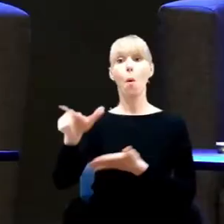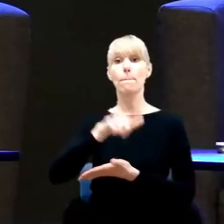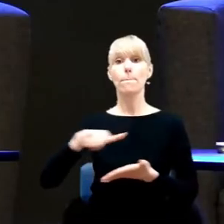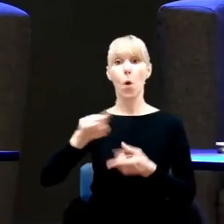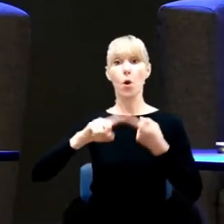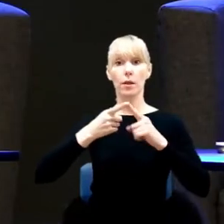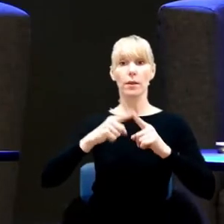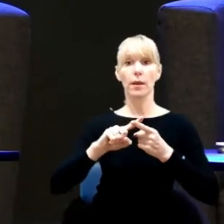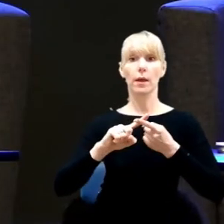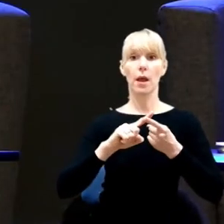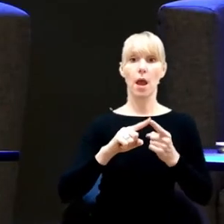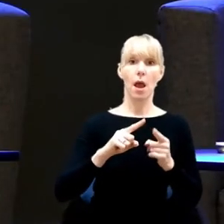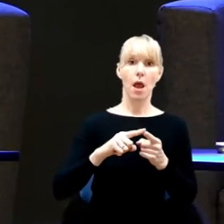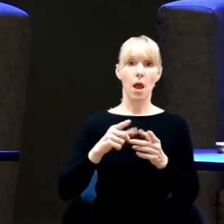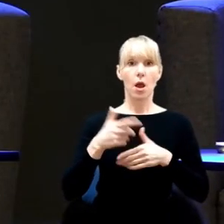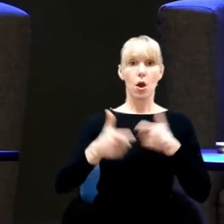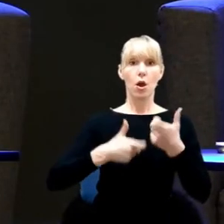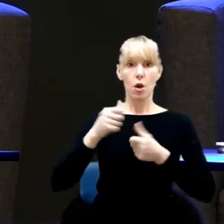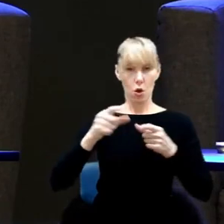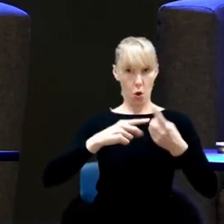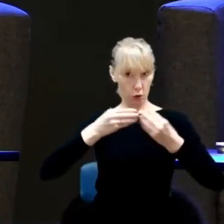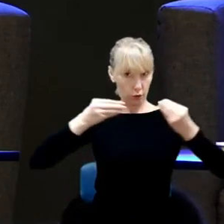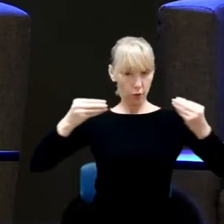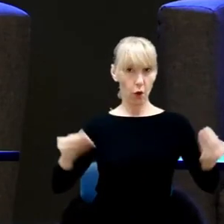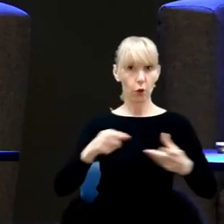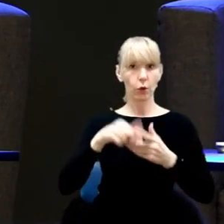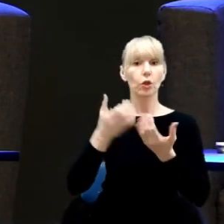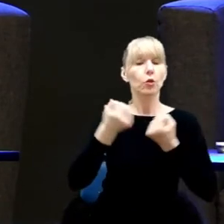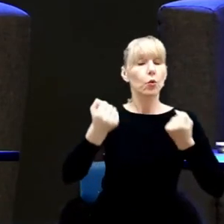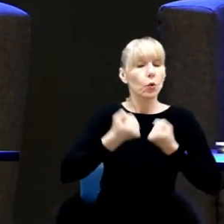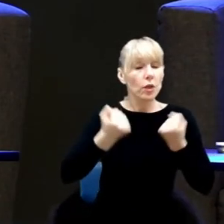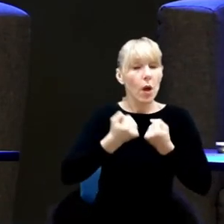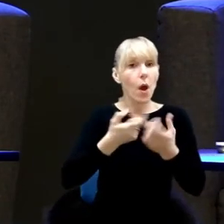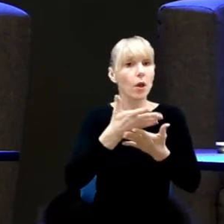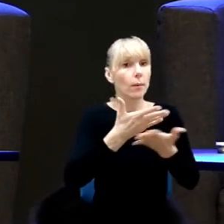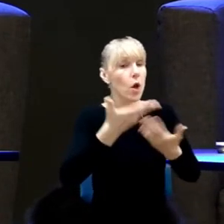i właśnie wykorzystują rozliczne możliwości,